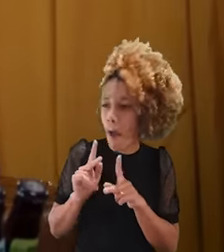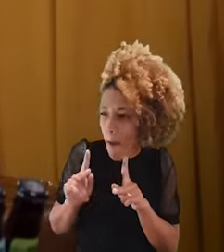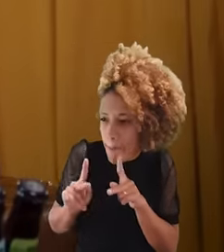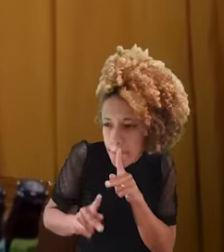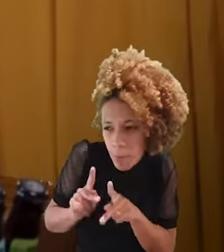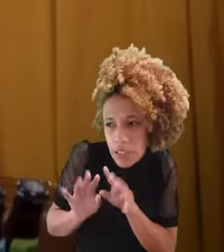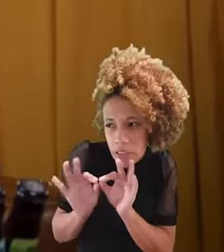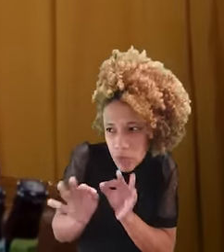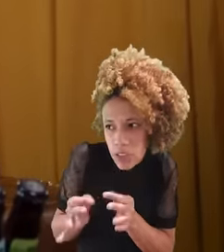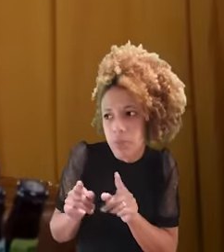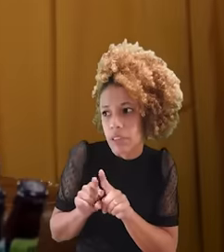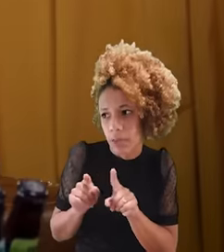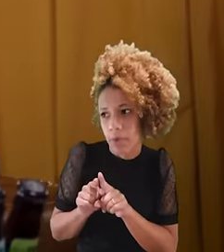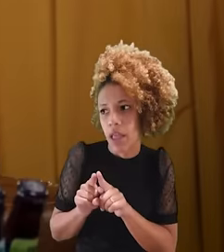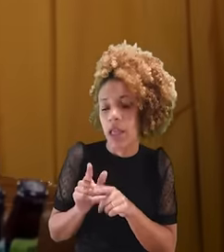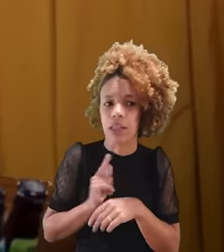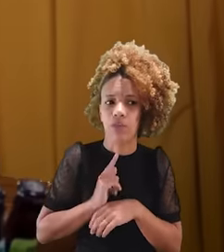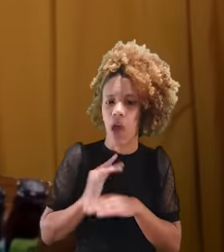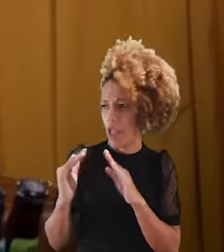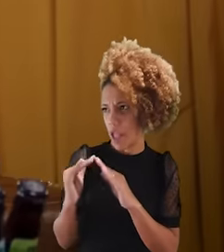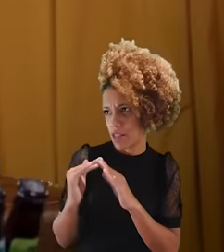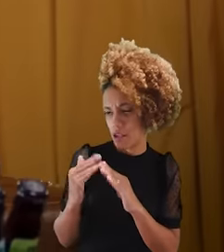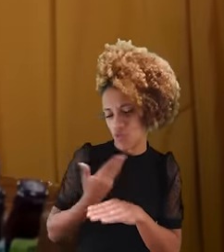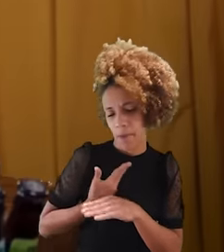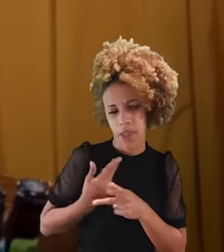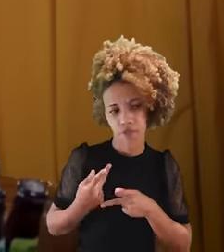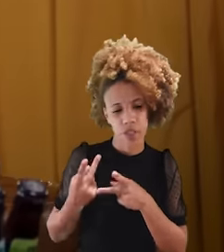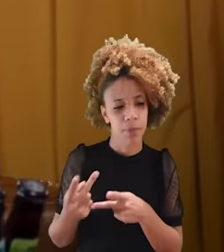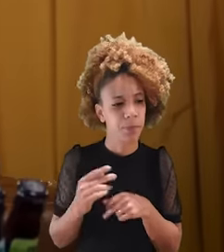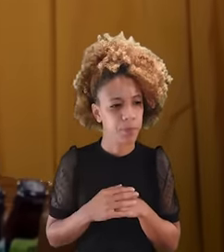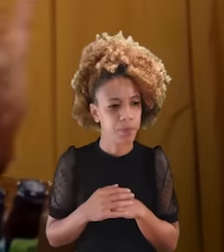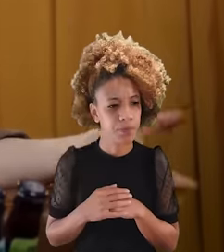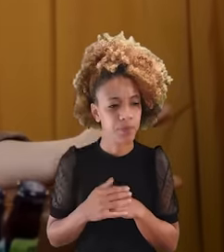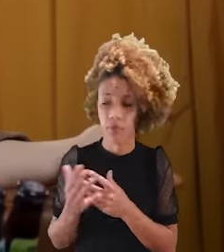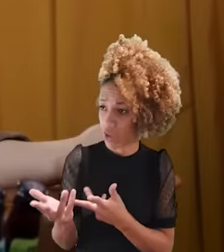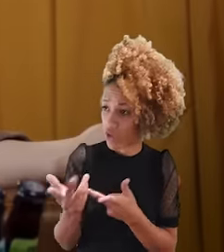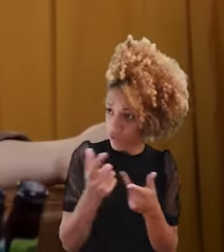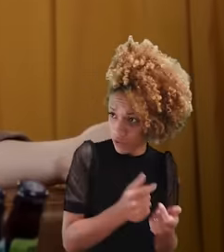teve uma uma funcionara da casa de uma amiga minha que que eu convidei ela para vir numa estreia ela